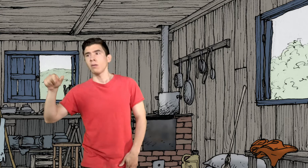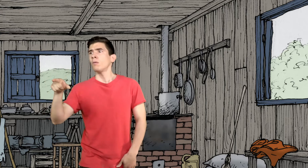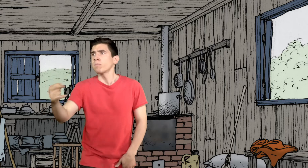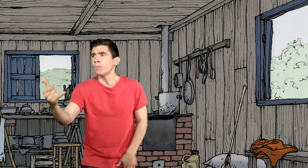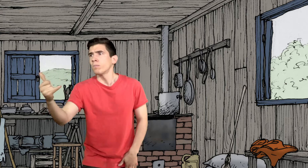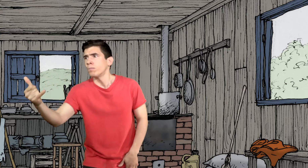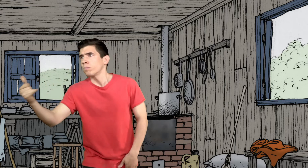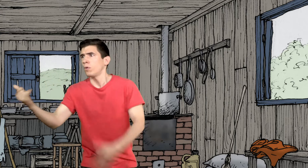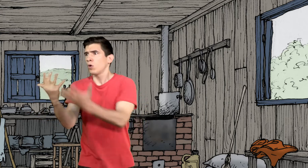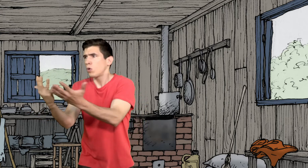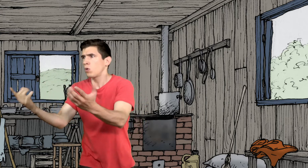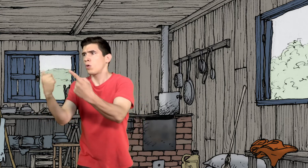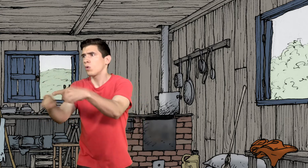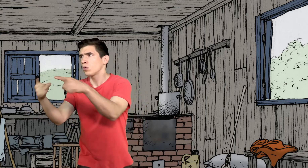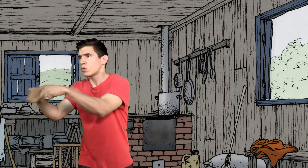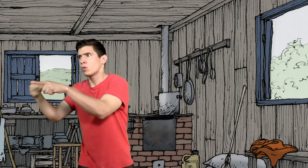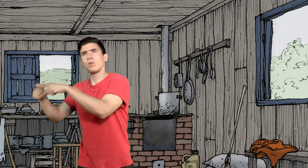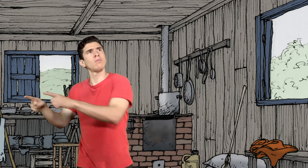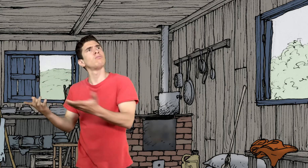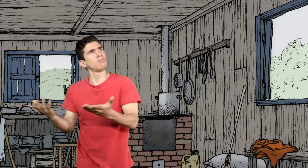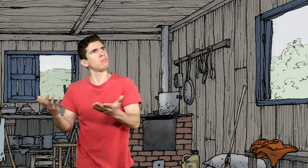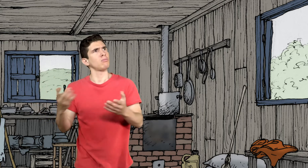hay muchas cosas diferentes por todo lado.